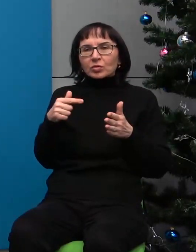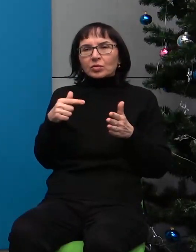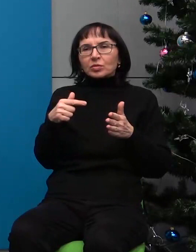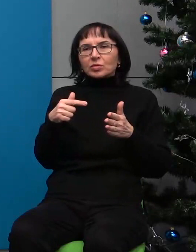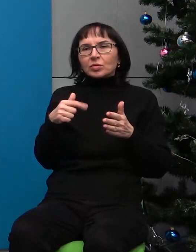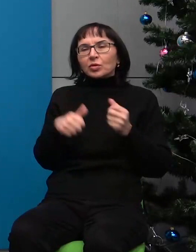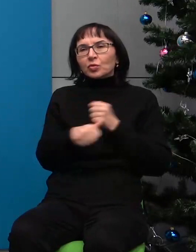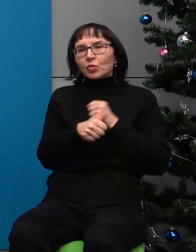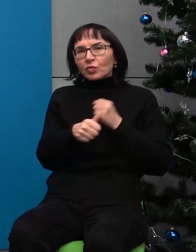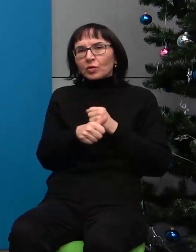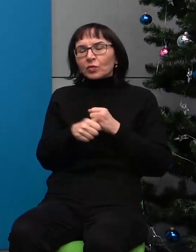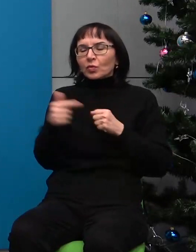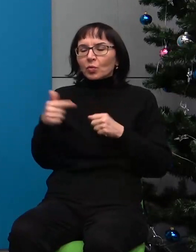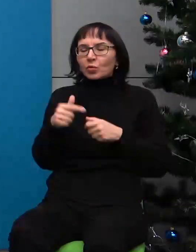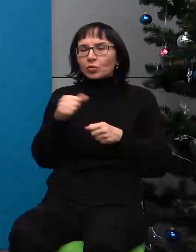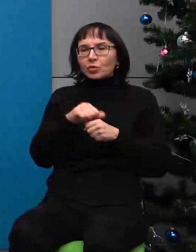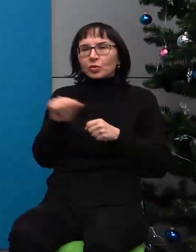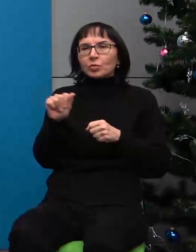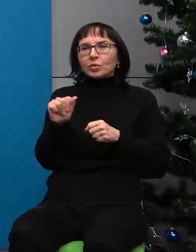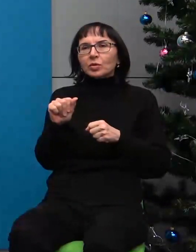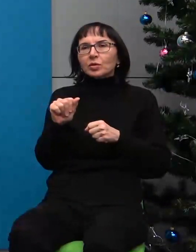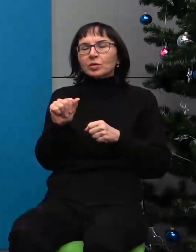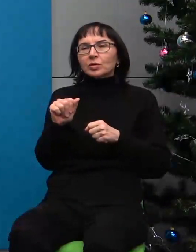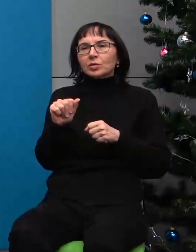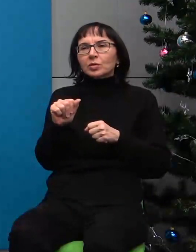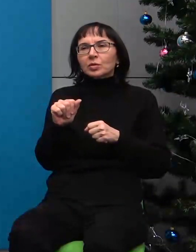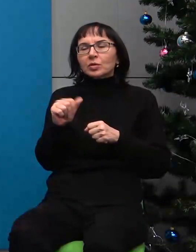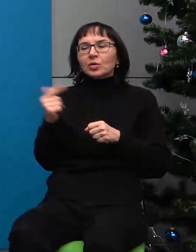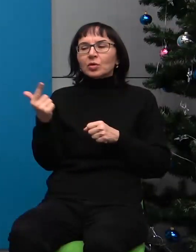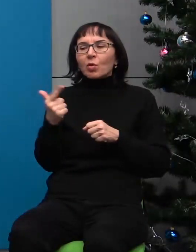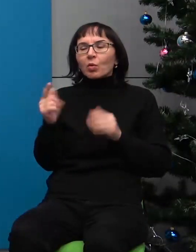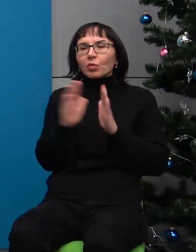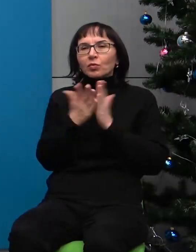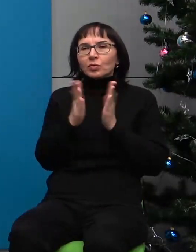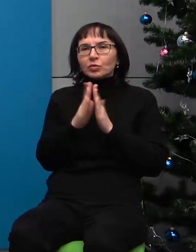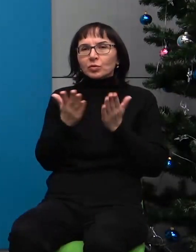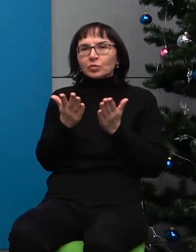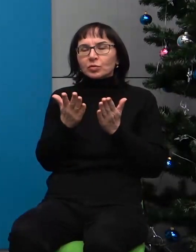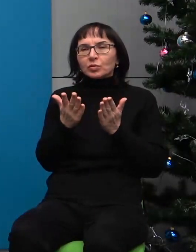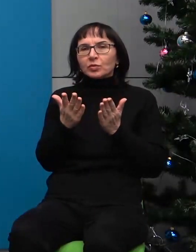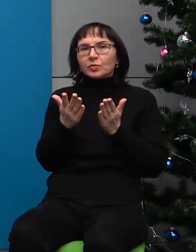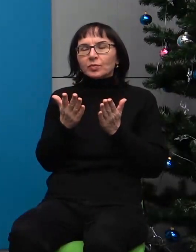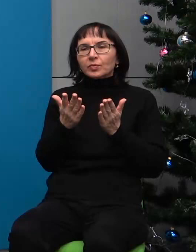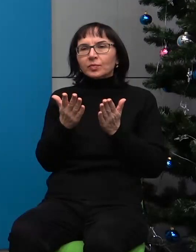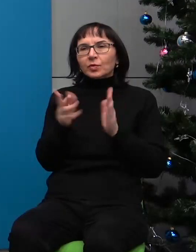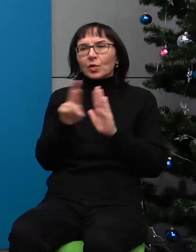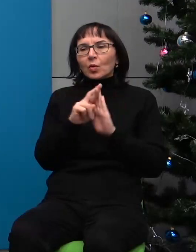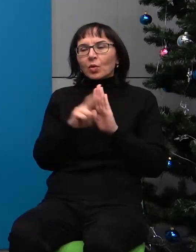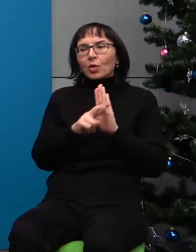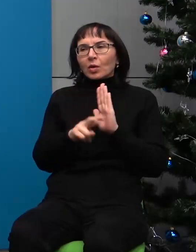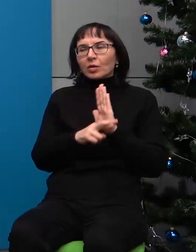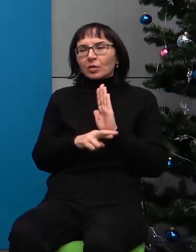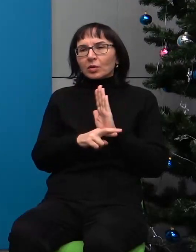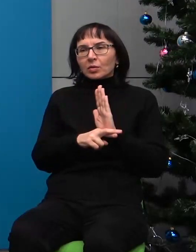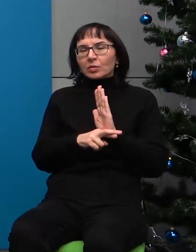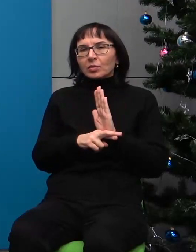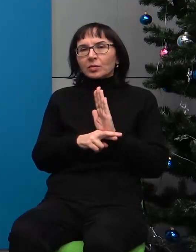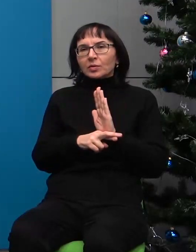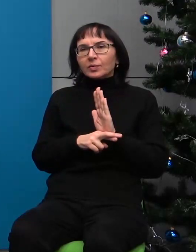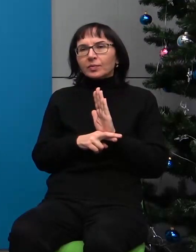Zresztą na oku jest, ale to są właśnie te reguły gry, prawda. Wiedziałem o Klausie Barbie,